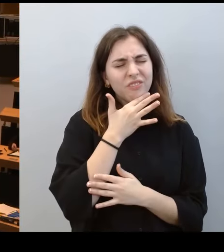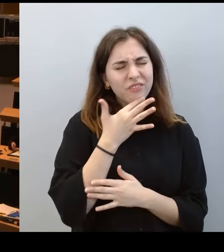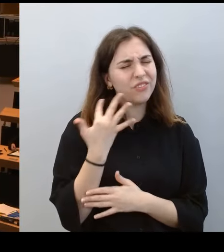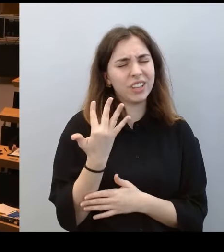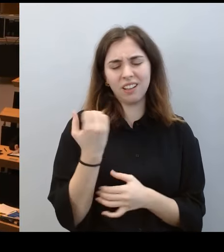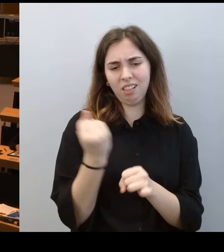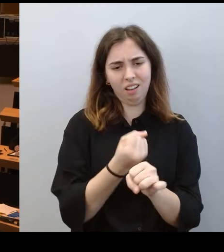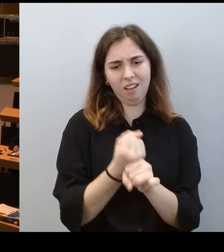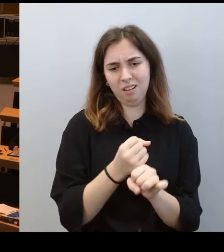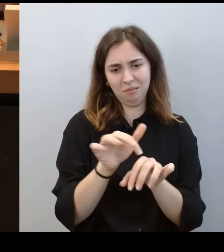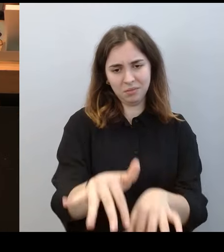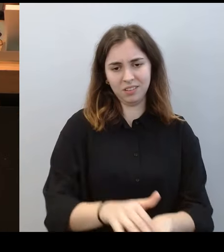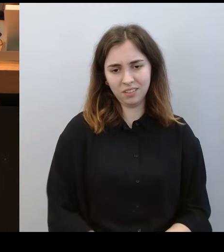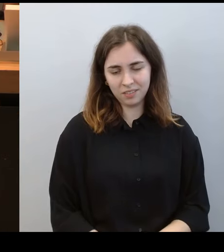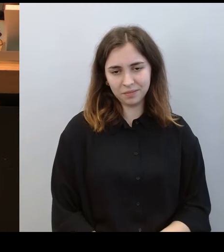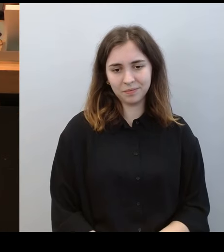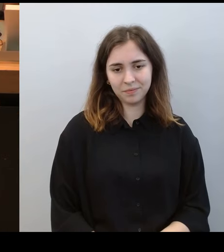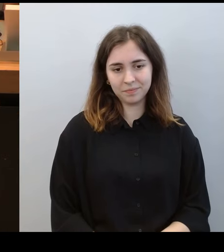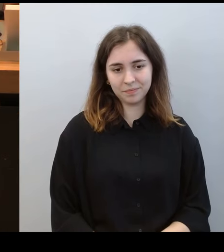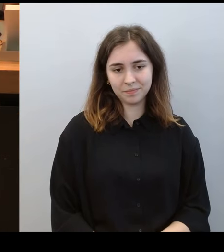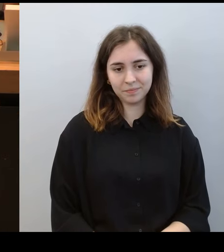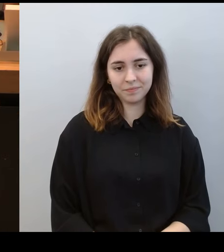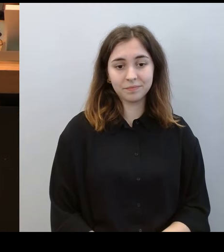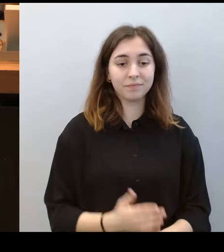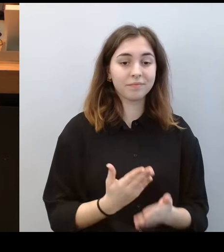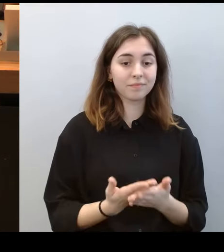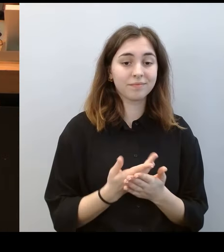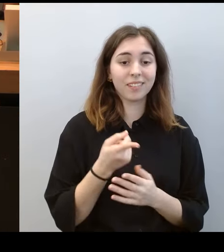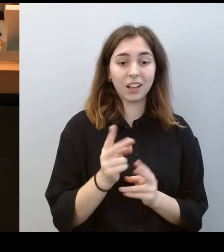Die Aufrechterhaltung der Zone bedeutet Kosten für Schilder, für